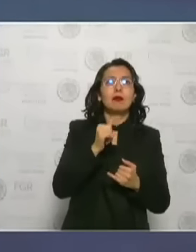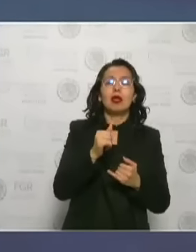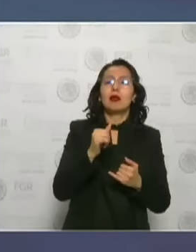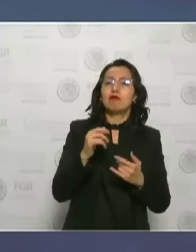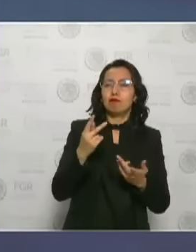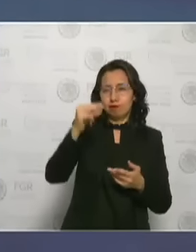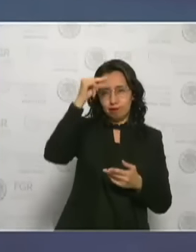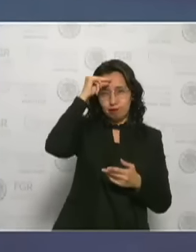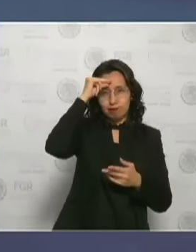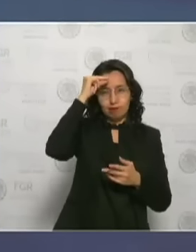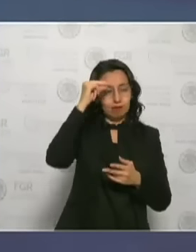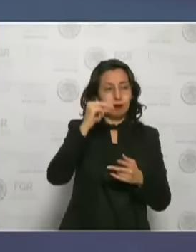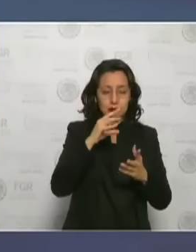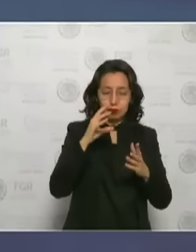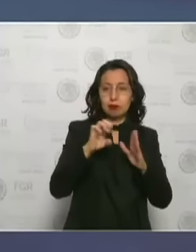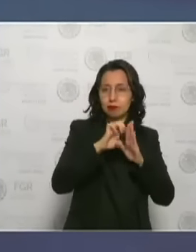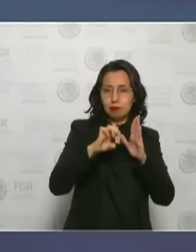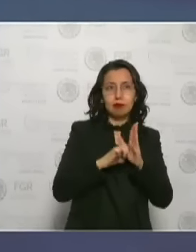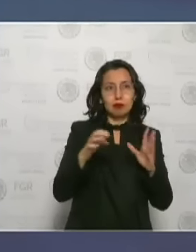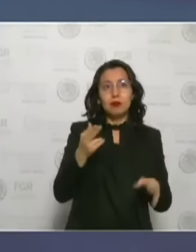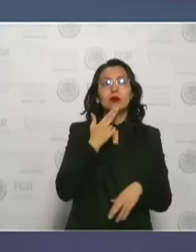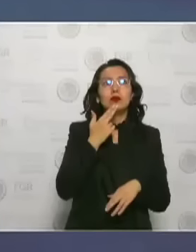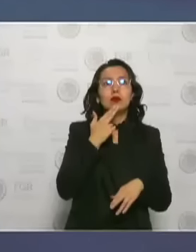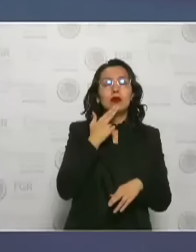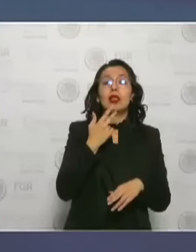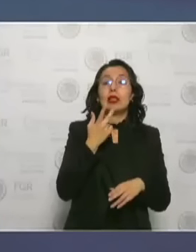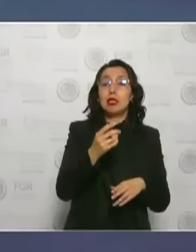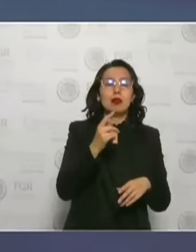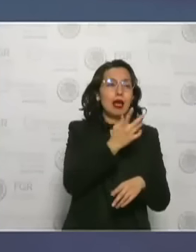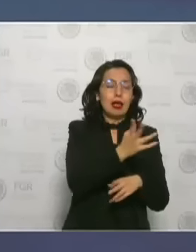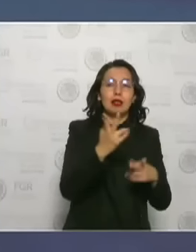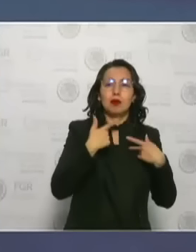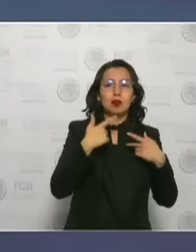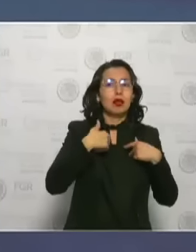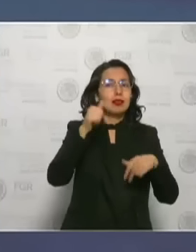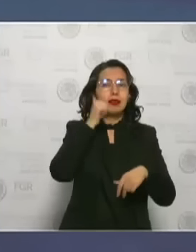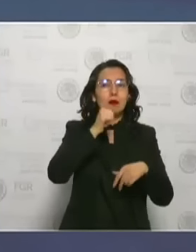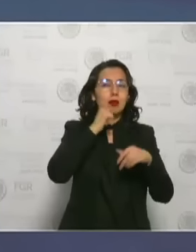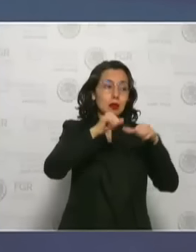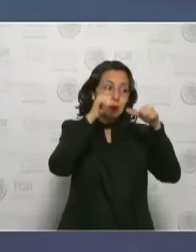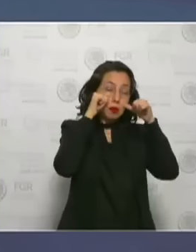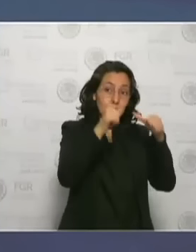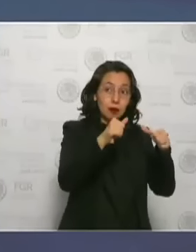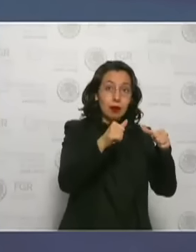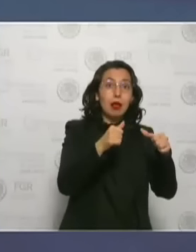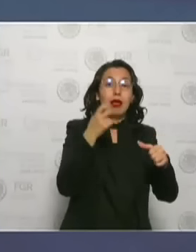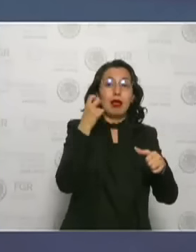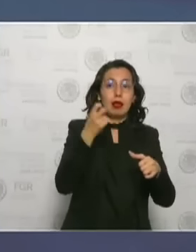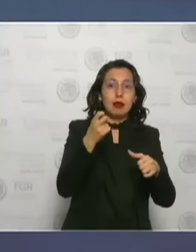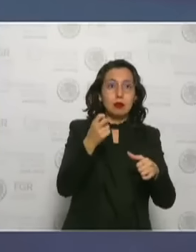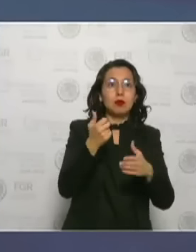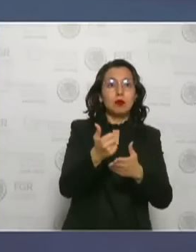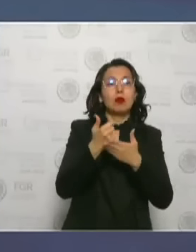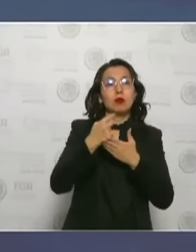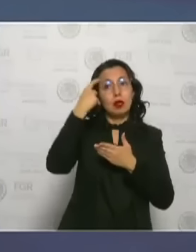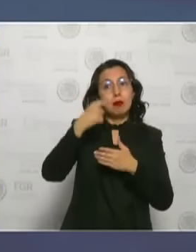entrega absoluta al bien común y a los intereses del pueblo. Solo esto nos permitirá transformar